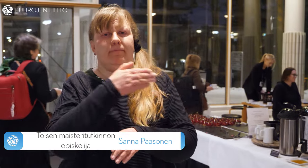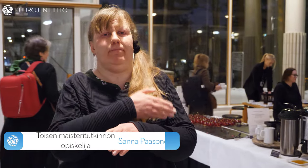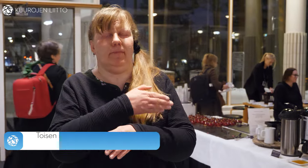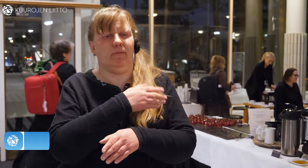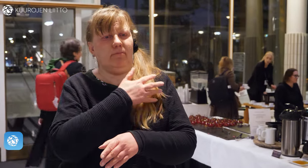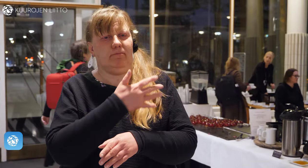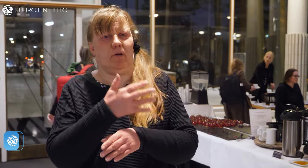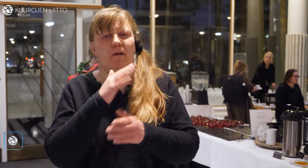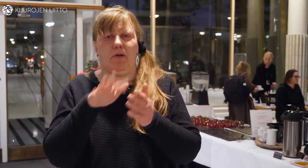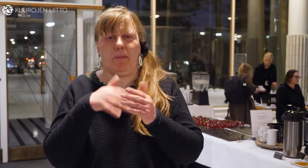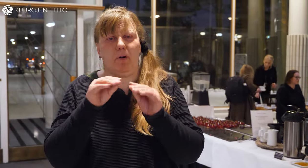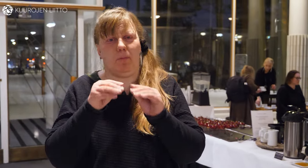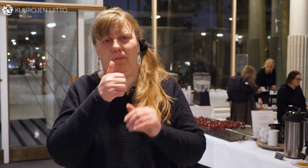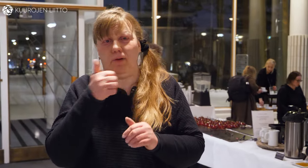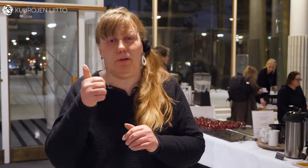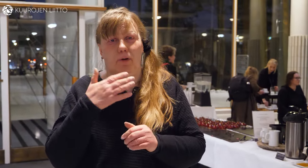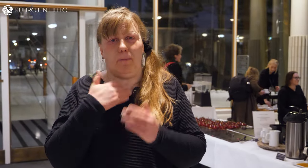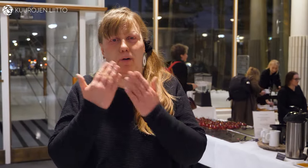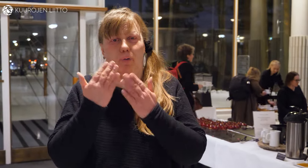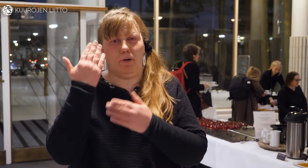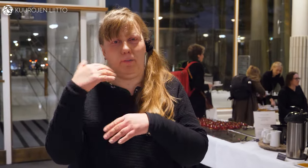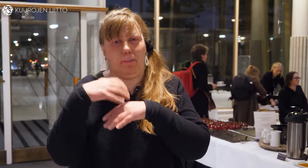Tätä ennen olin saanut viittomakielen koulutusta ainoastaan -